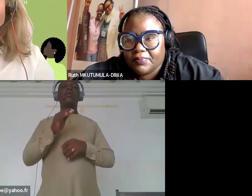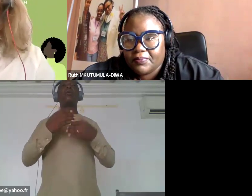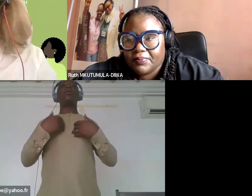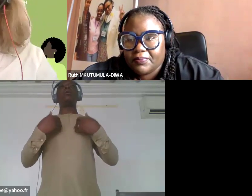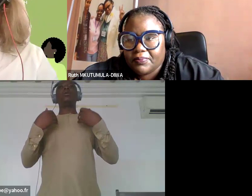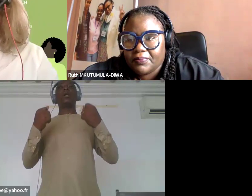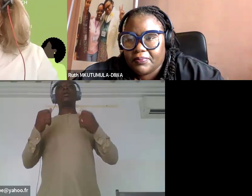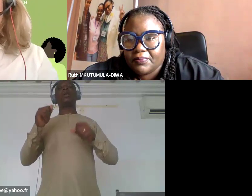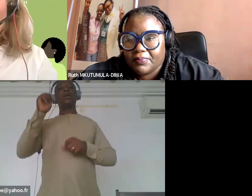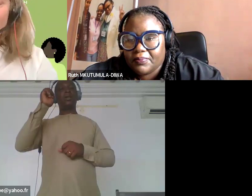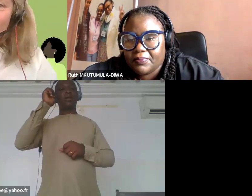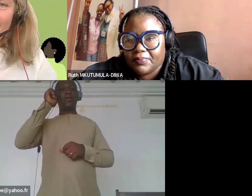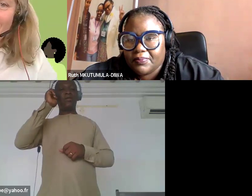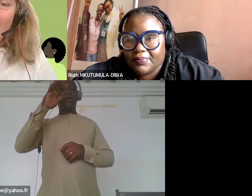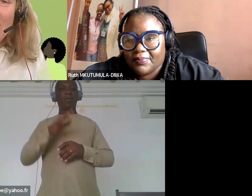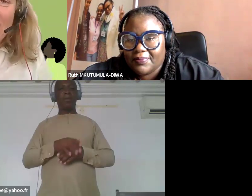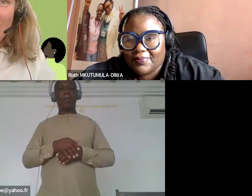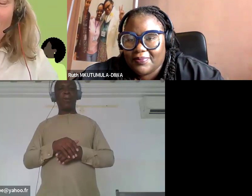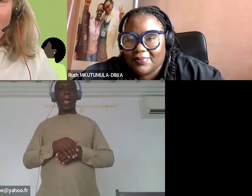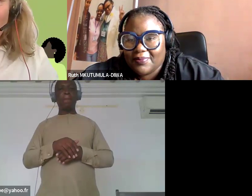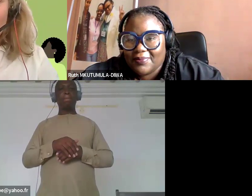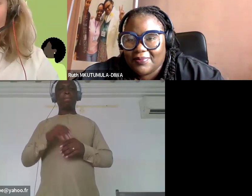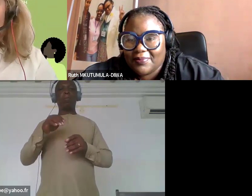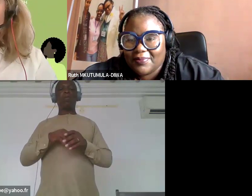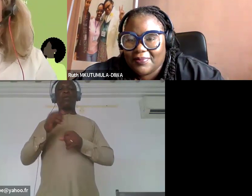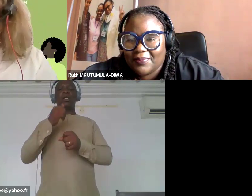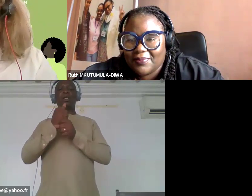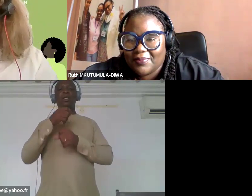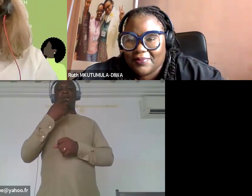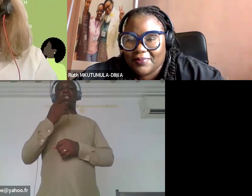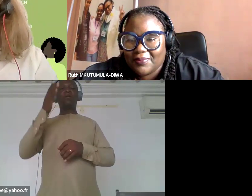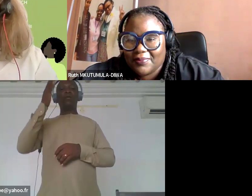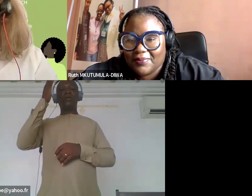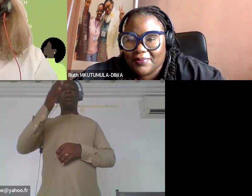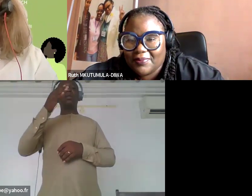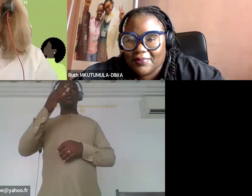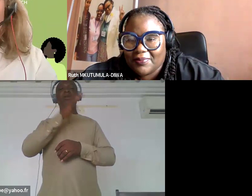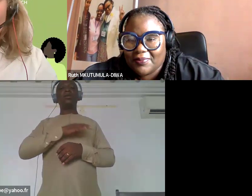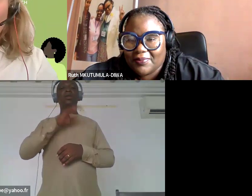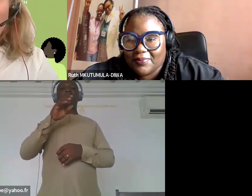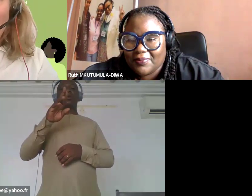fans voilà dans les dans les années qui viennent merci cher routi euh nous avons